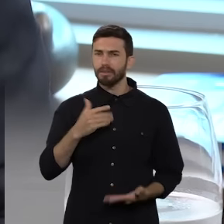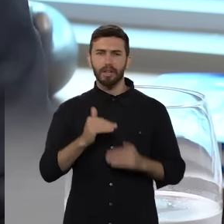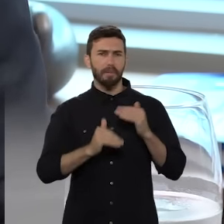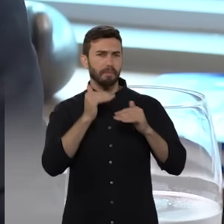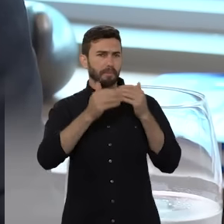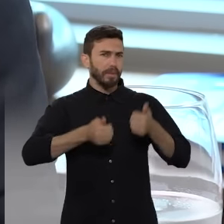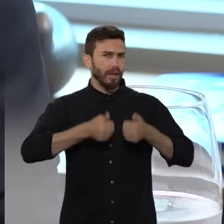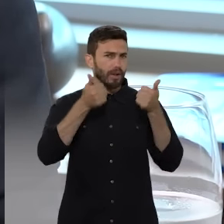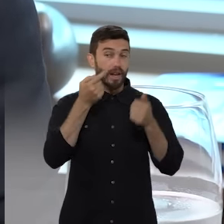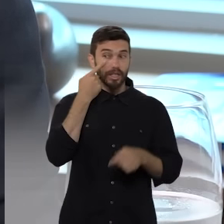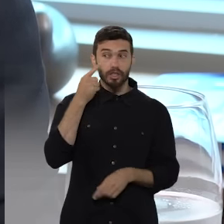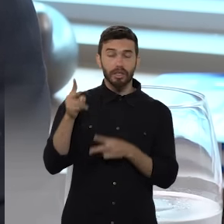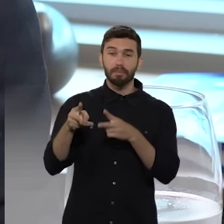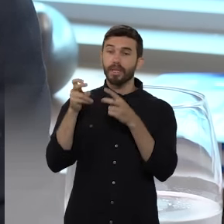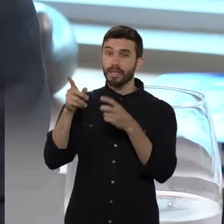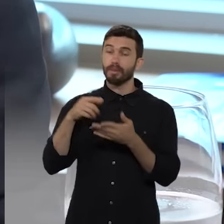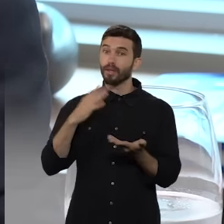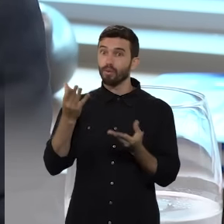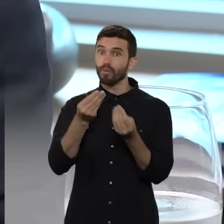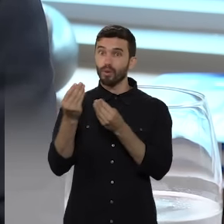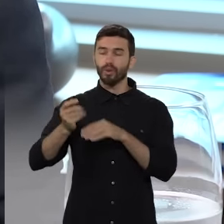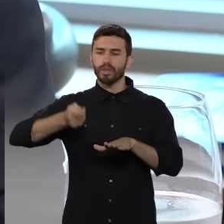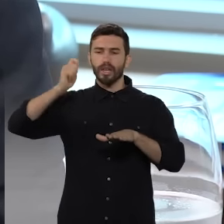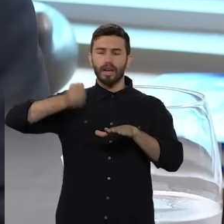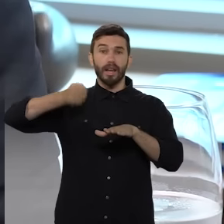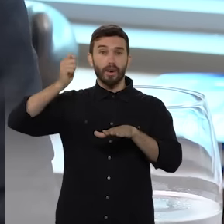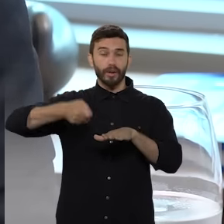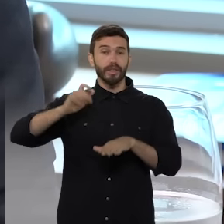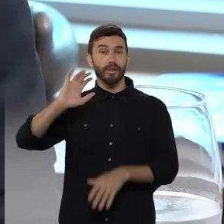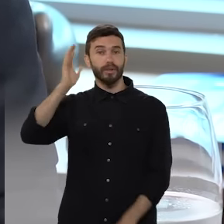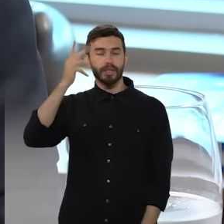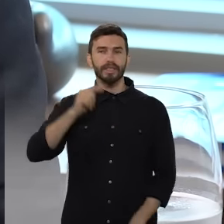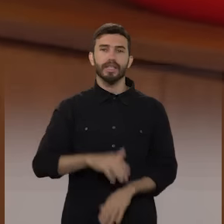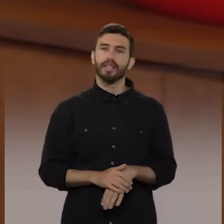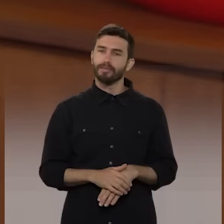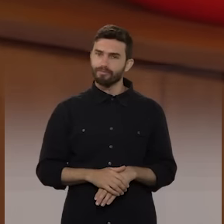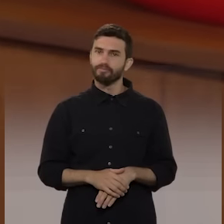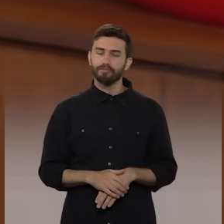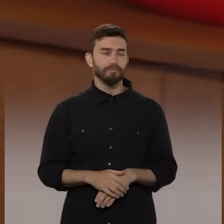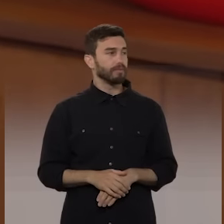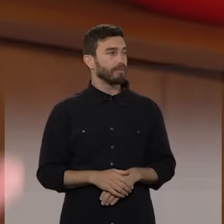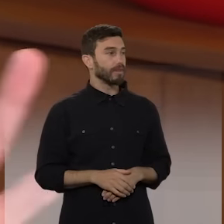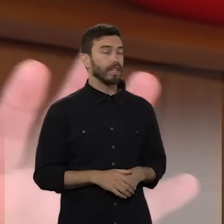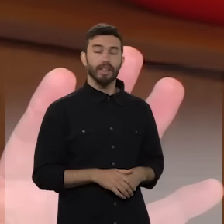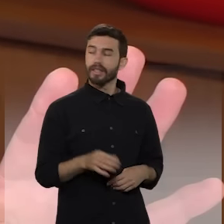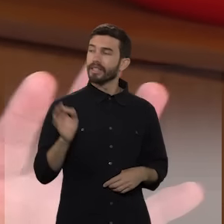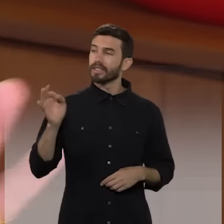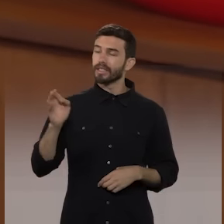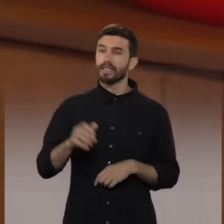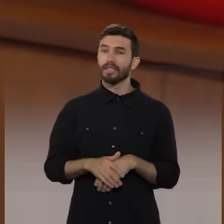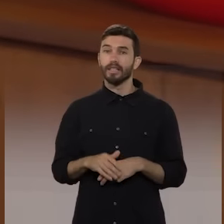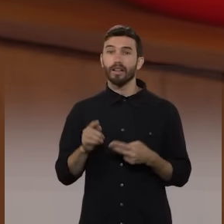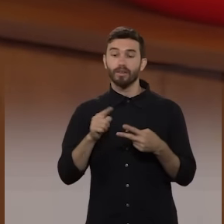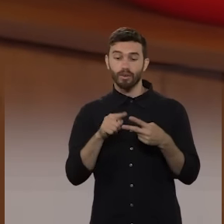leilões nos últimos anos acontecendo, isso tem demandado bastante de vocês, não é? Isso. Falando sobre a diferença das duas